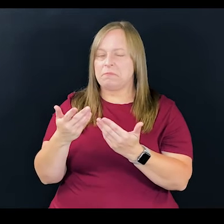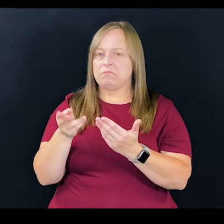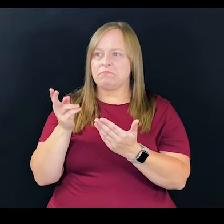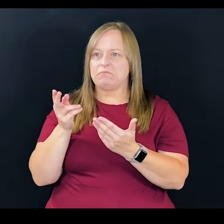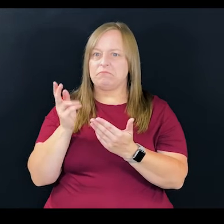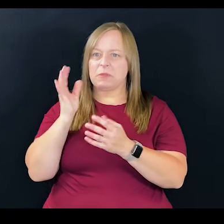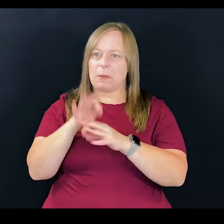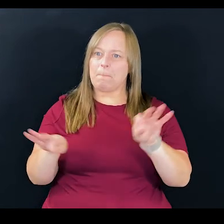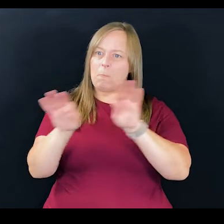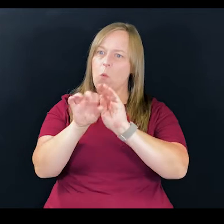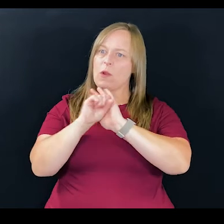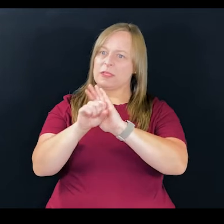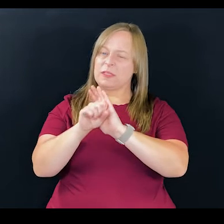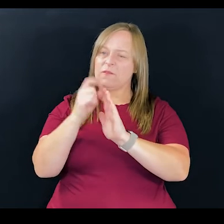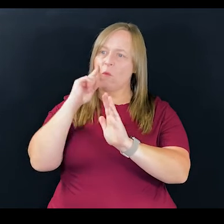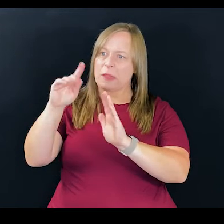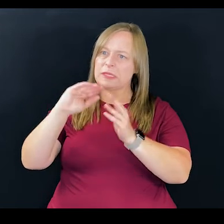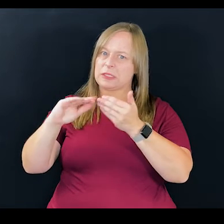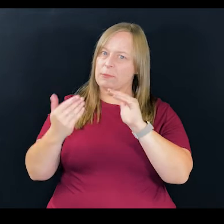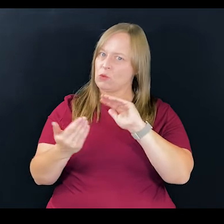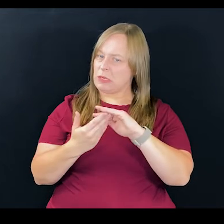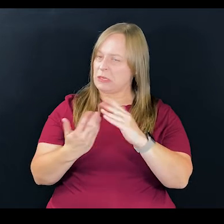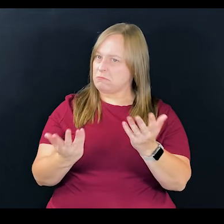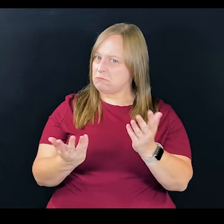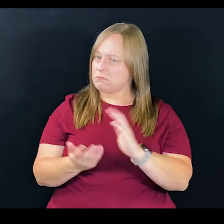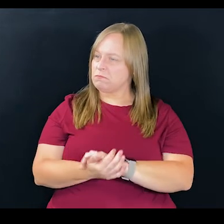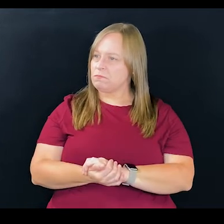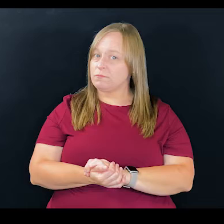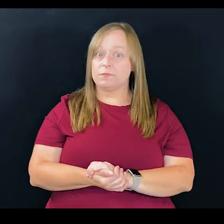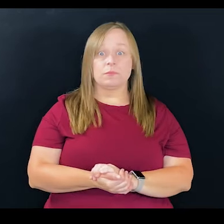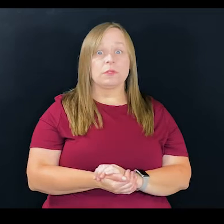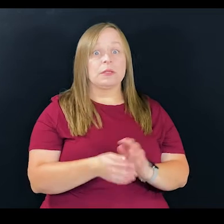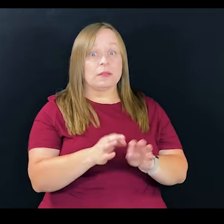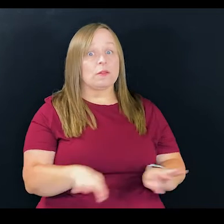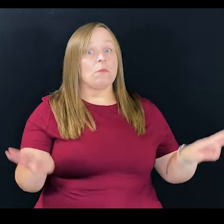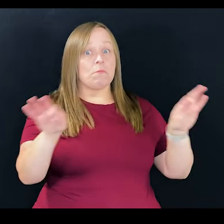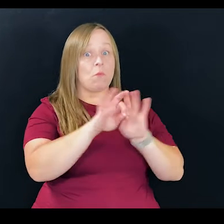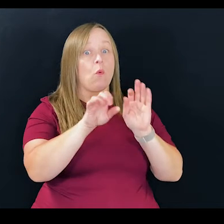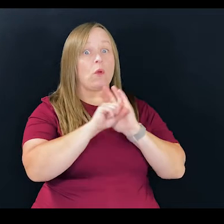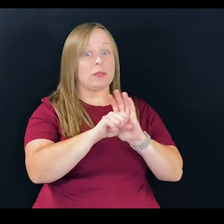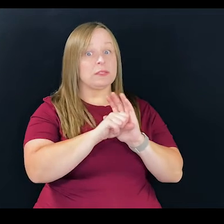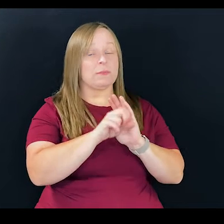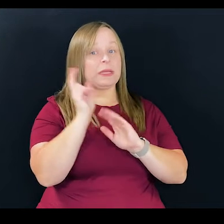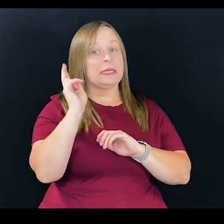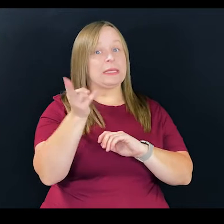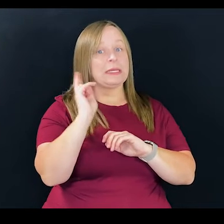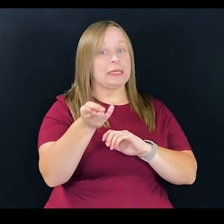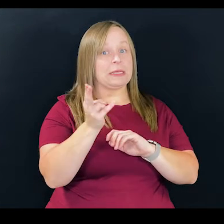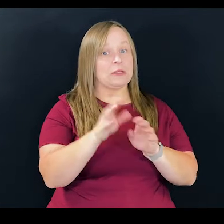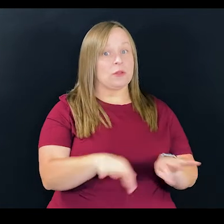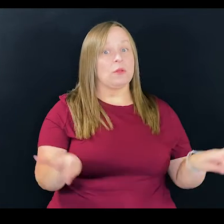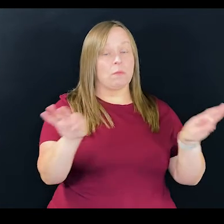y por qué es un símbolo importante para la comunidad LGBTQ? Es un símbolo muy importante y la historia también.